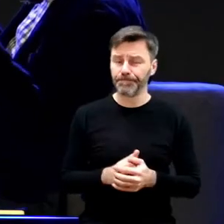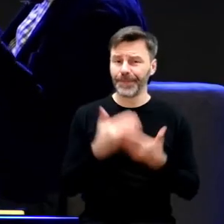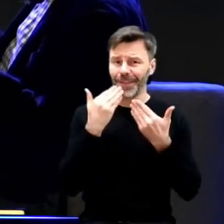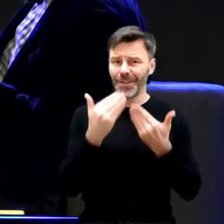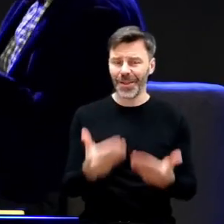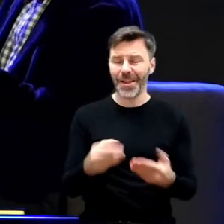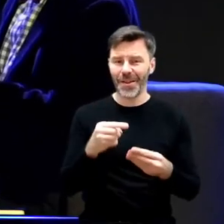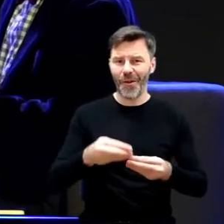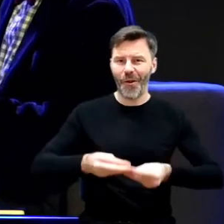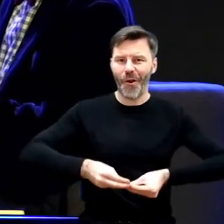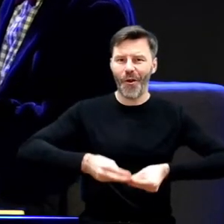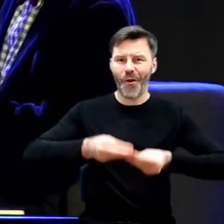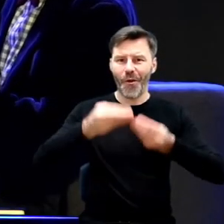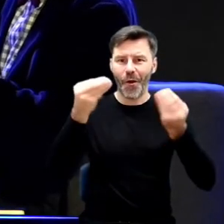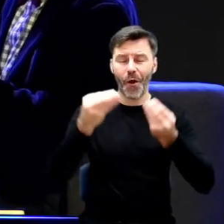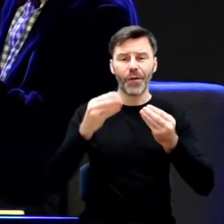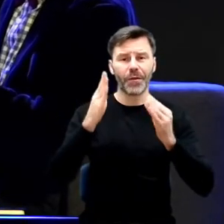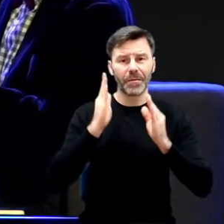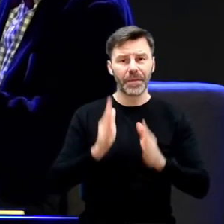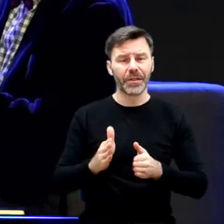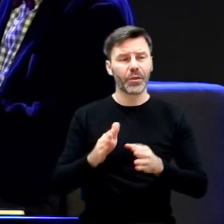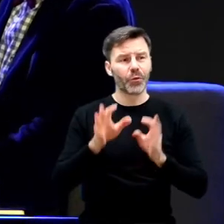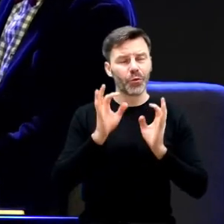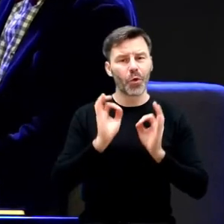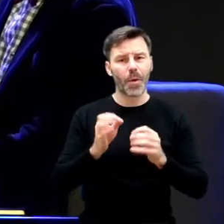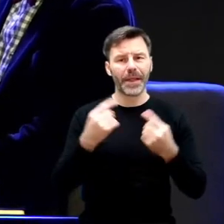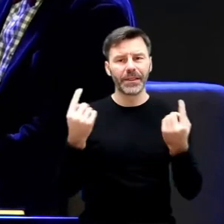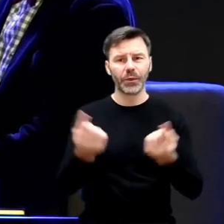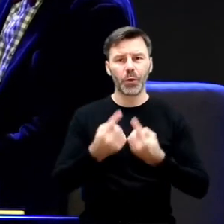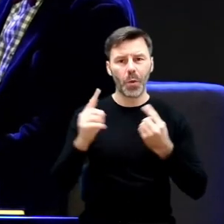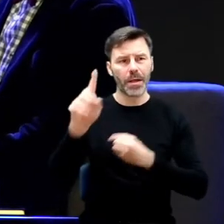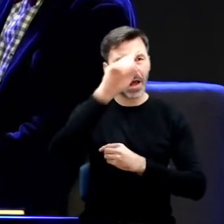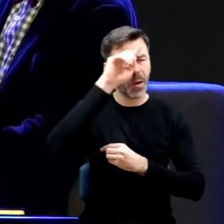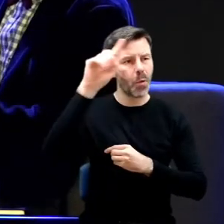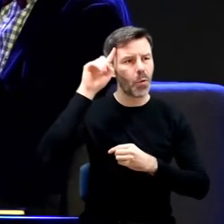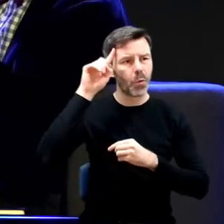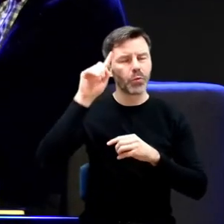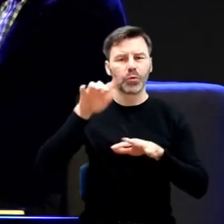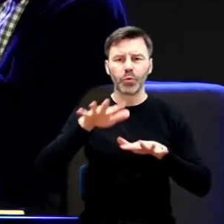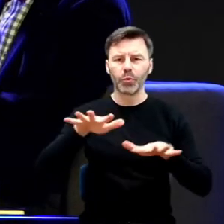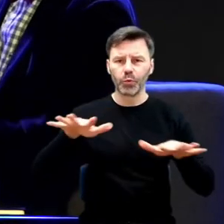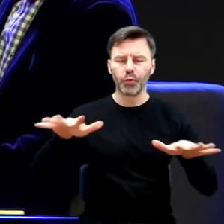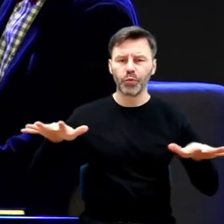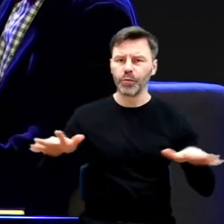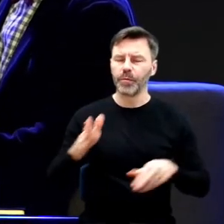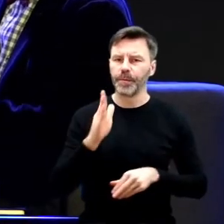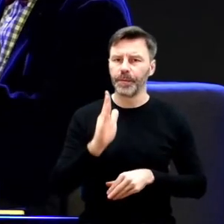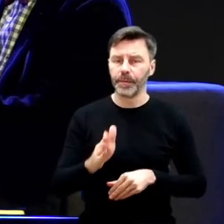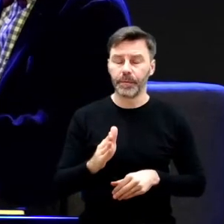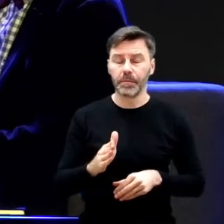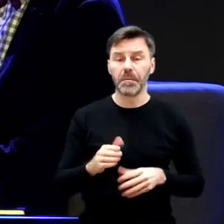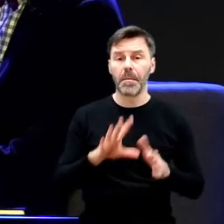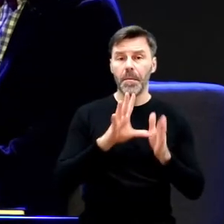stabilną sytuację demograficzną. To też jest jakiś taki cel, super, jeśli miasto się rozwija w znaczeniu, że przybywa mieszkańców.